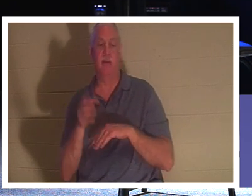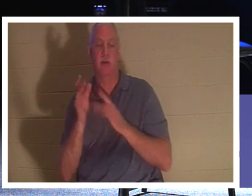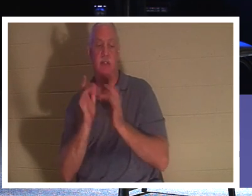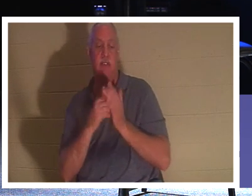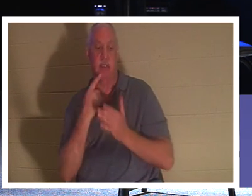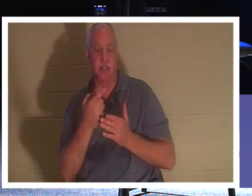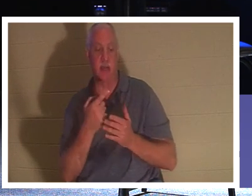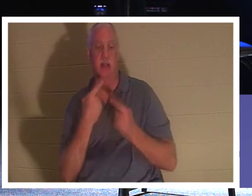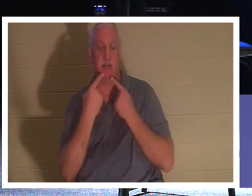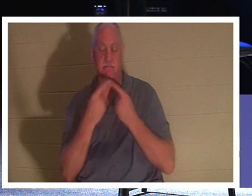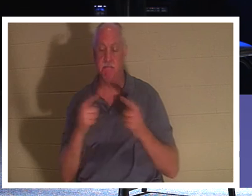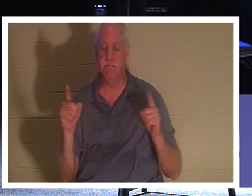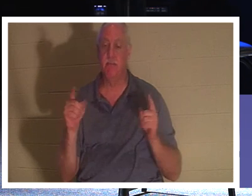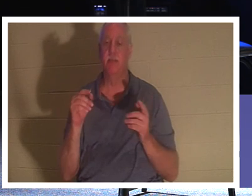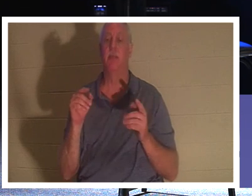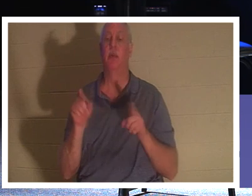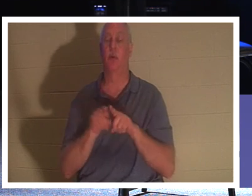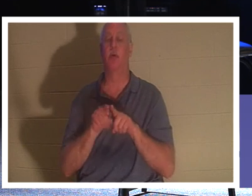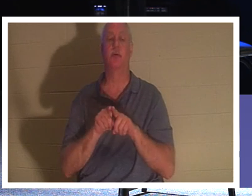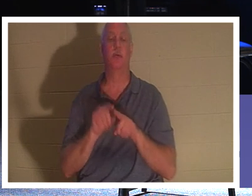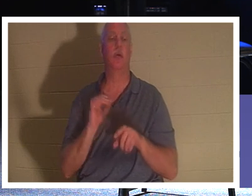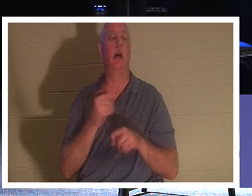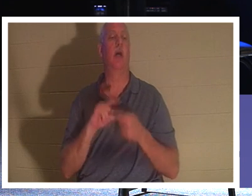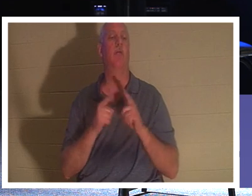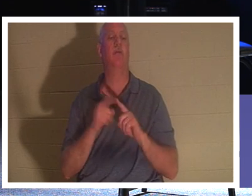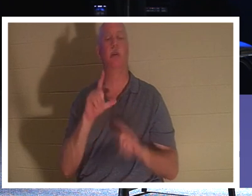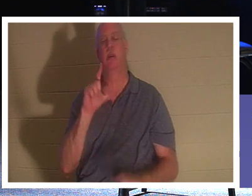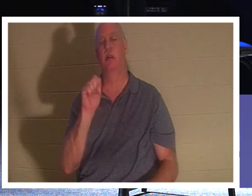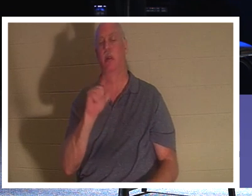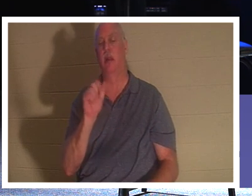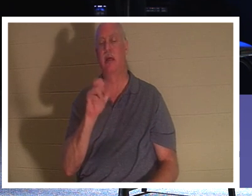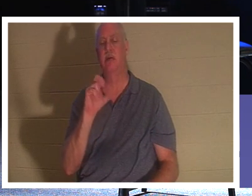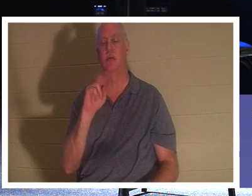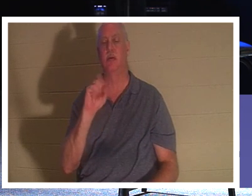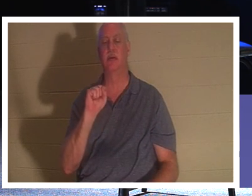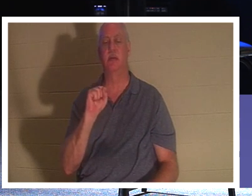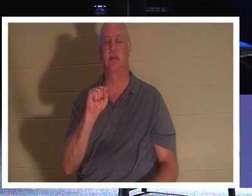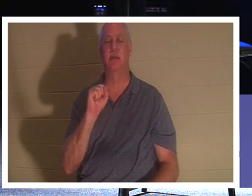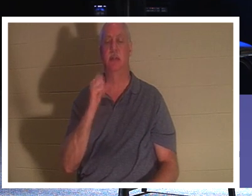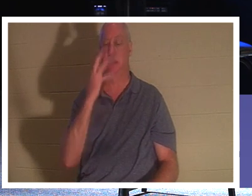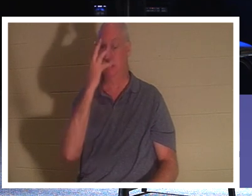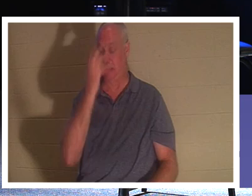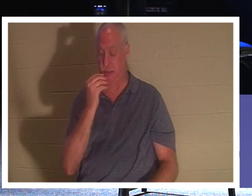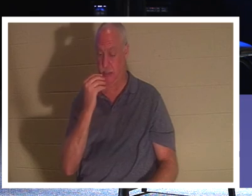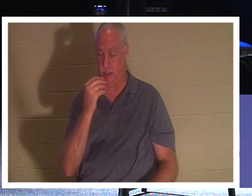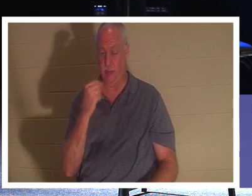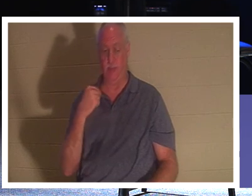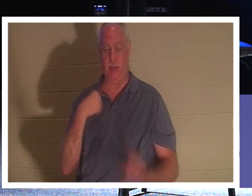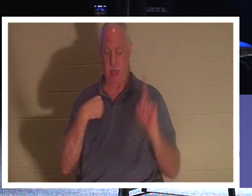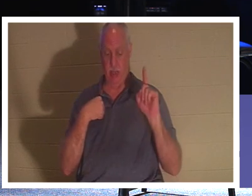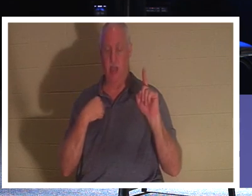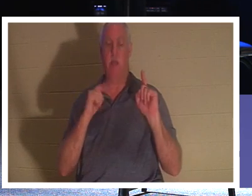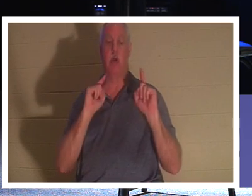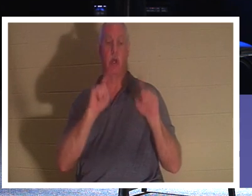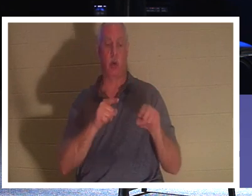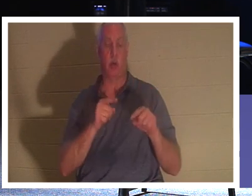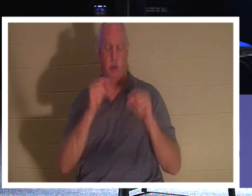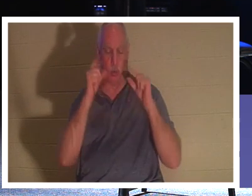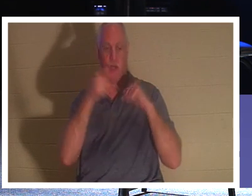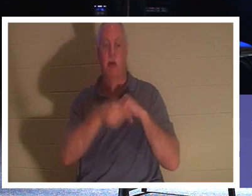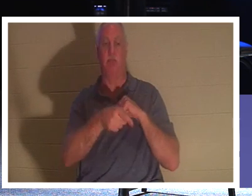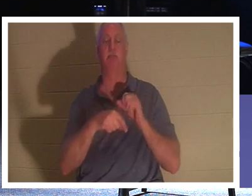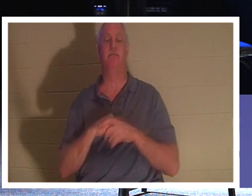. 제자들이